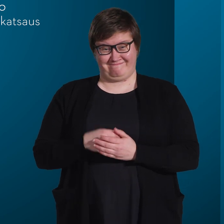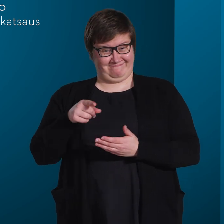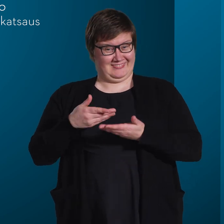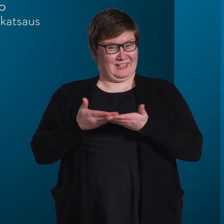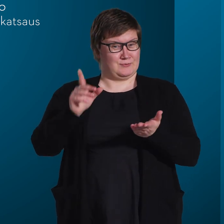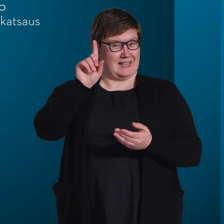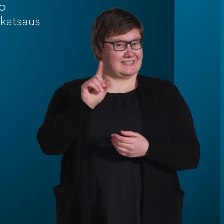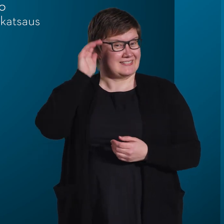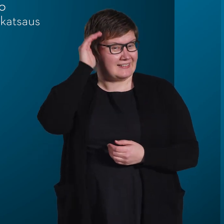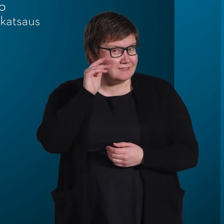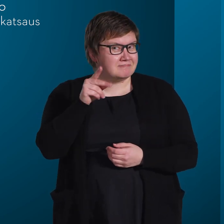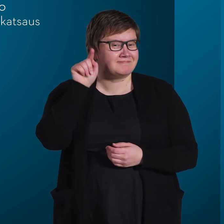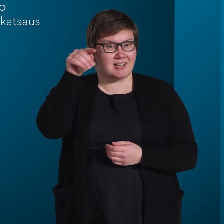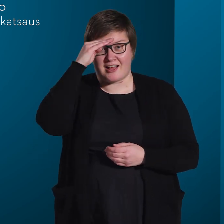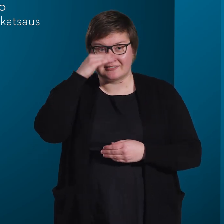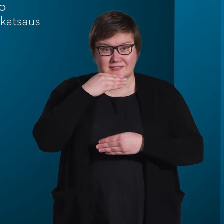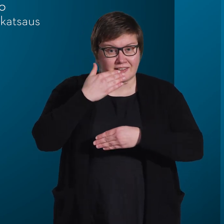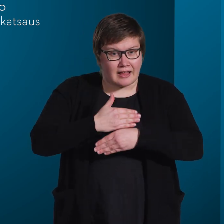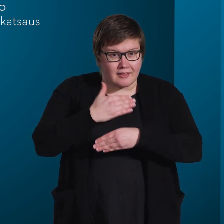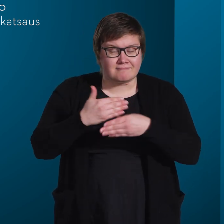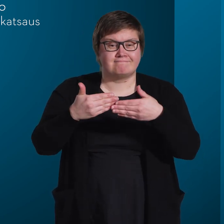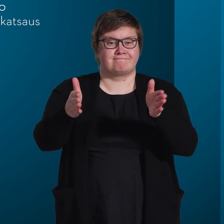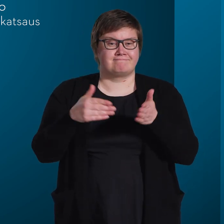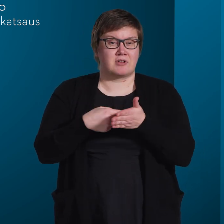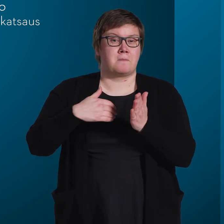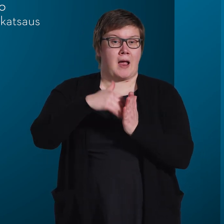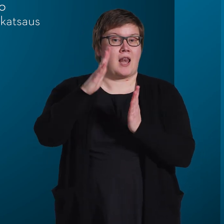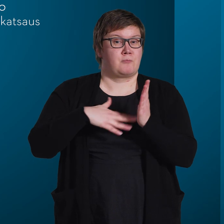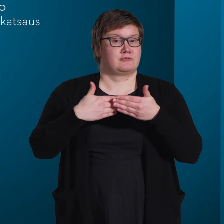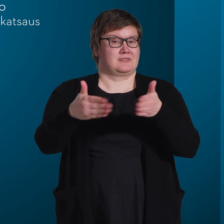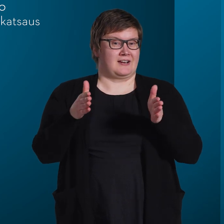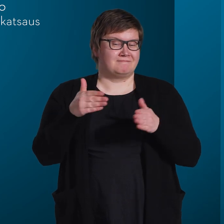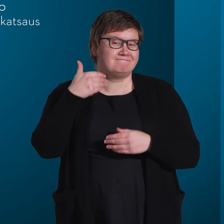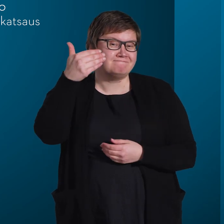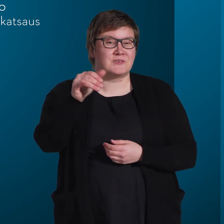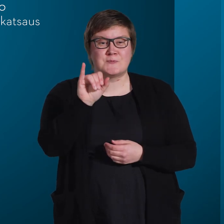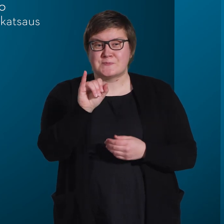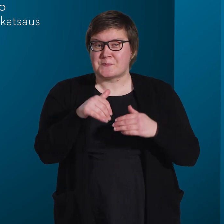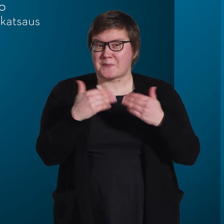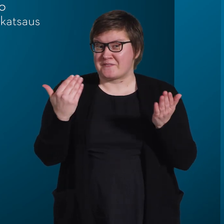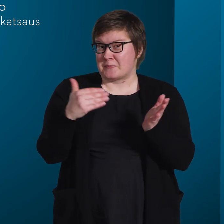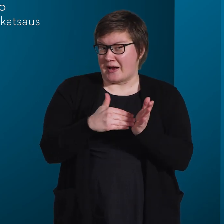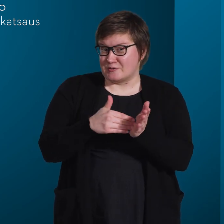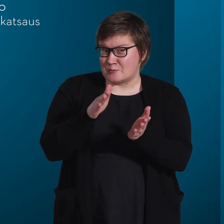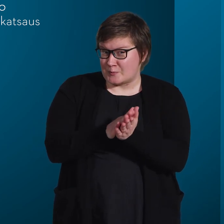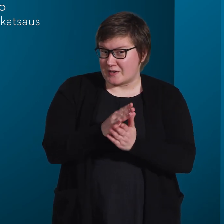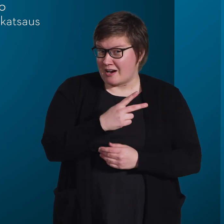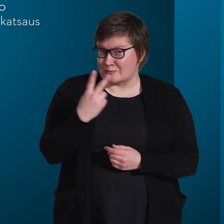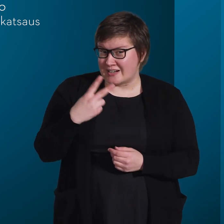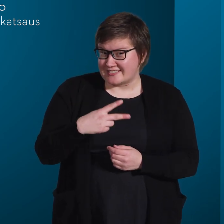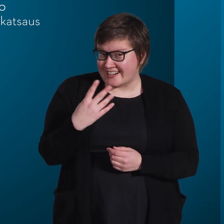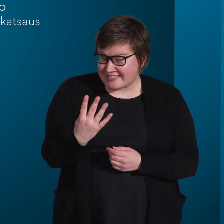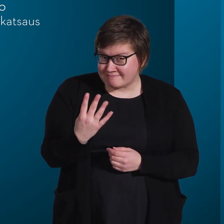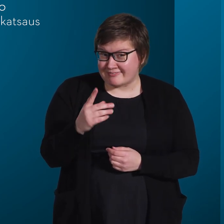Esitys saa ensi-iltansa Kansallisteatterin Maalaamosalissa 6.11.2024, -